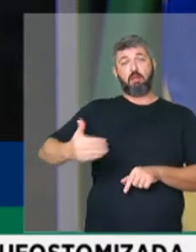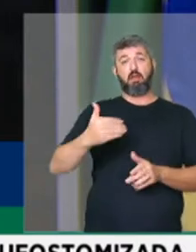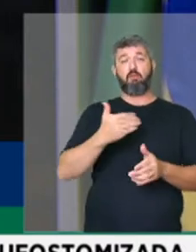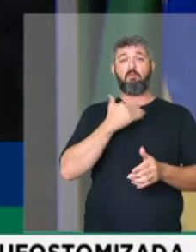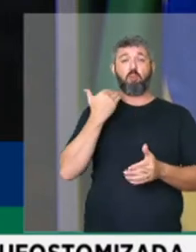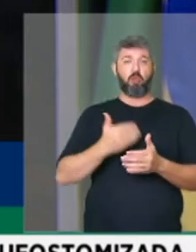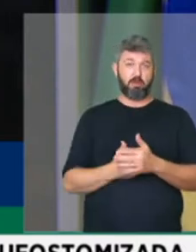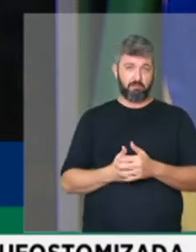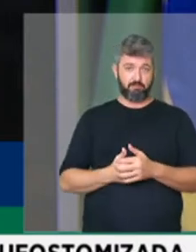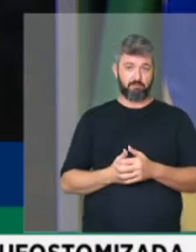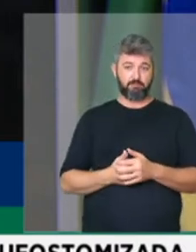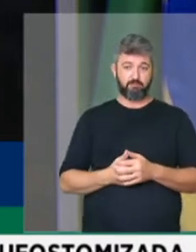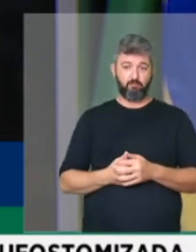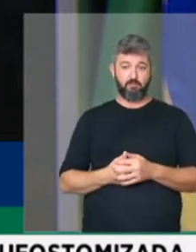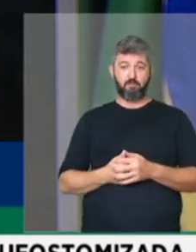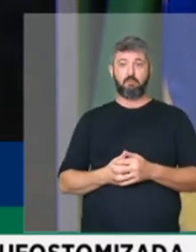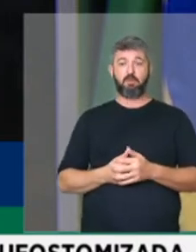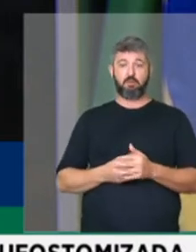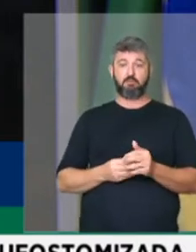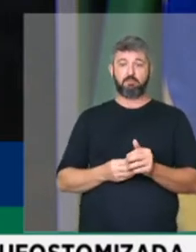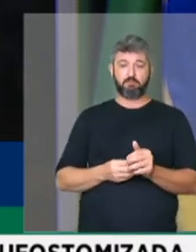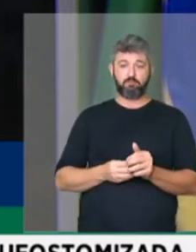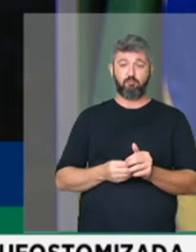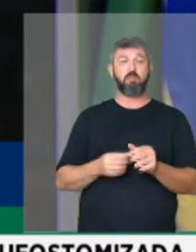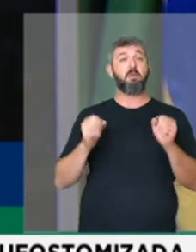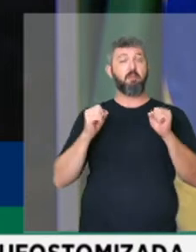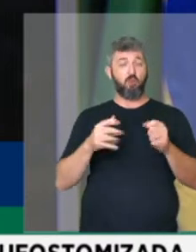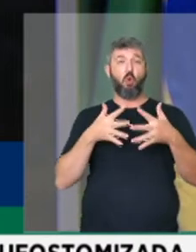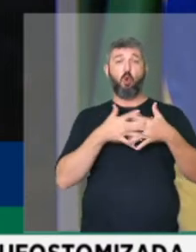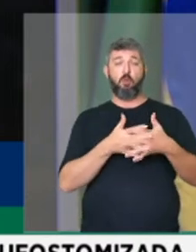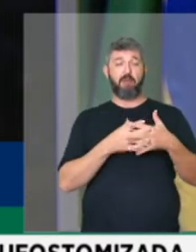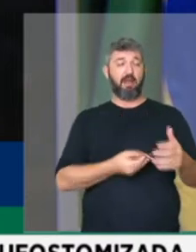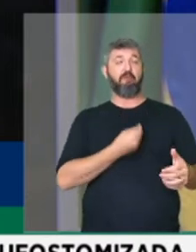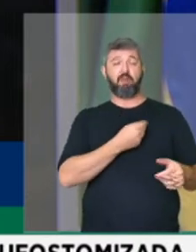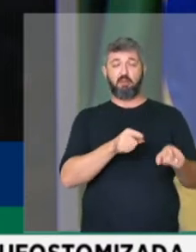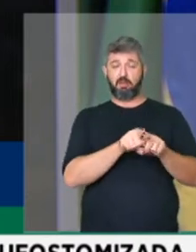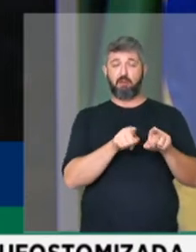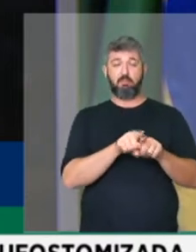QUEM SABE ATÉ MESMO DE NOSSAS ESCOLAS. JÁ SABEMOS QUE A PADRONIZAÇÃO DOS PROCEDIMENTOS É ESSENCIAL E